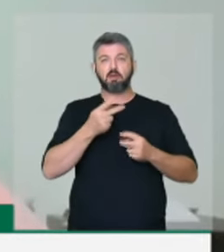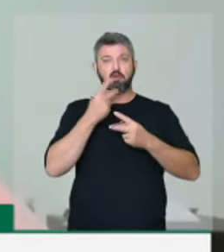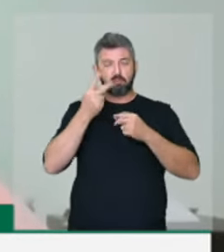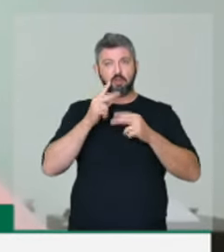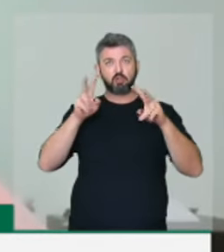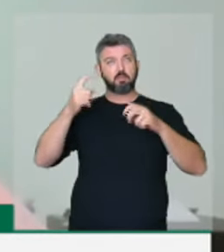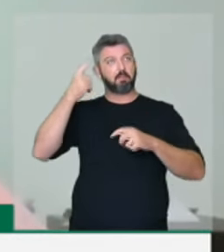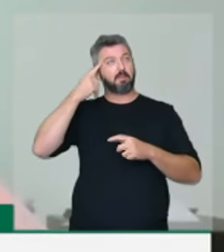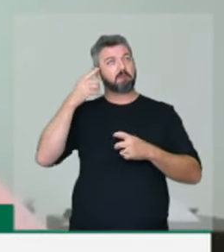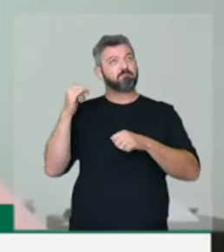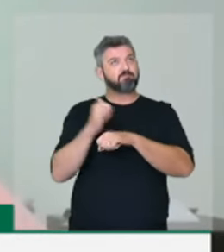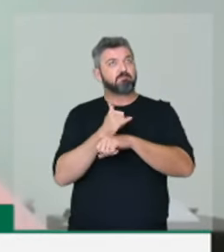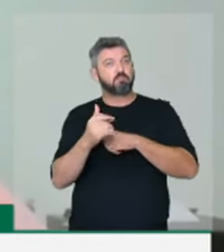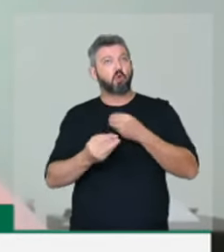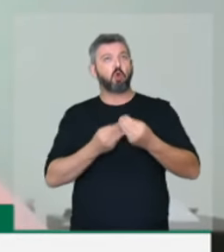PELO CONTRÁRIO, TÊM PESSOAS